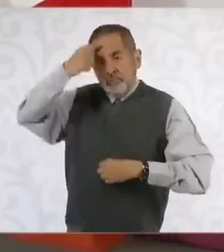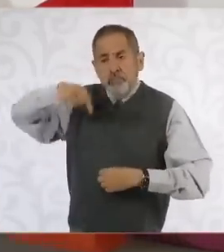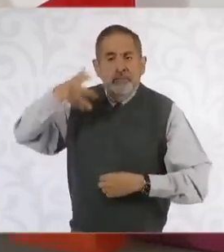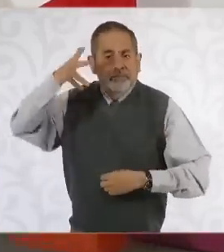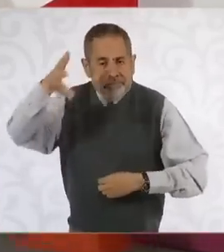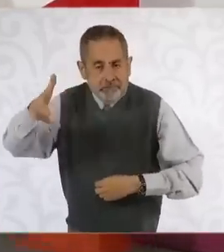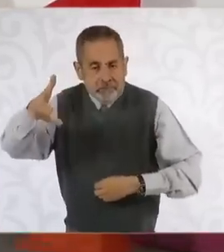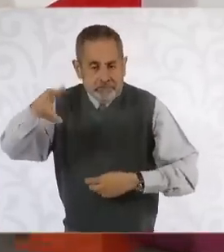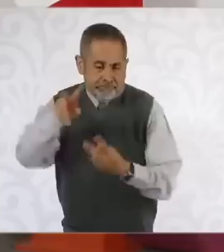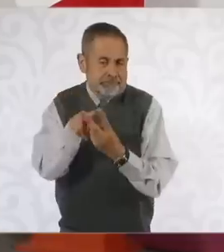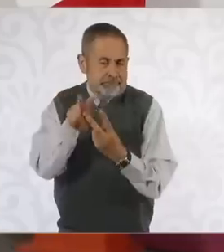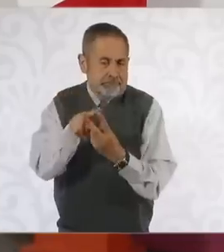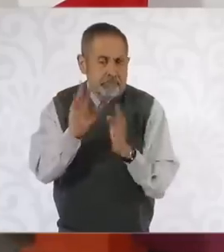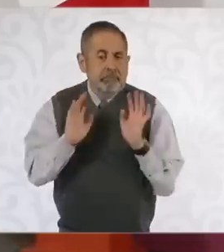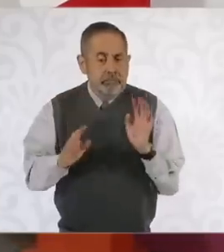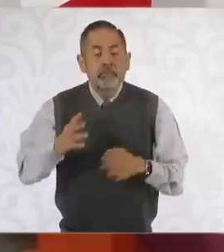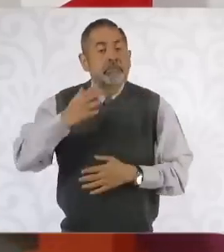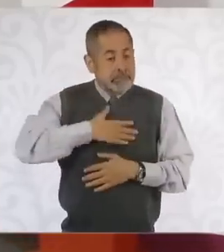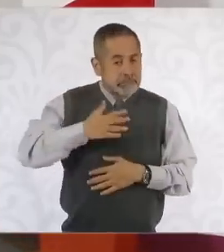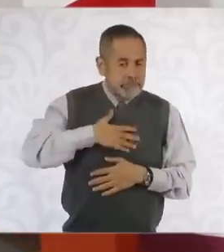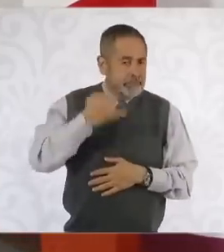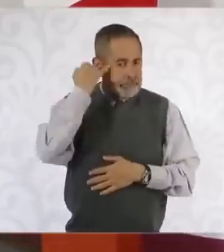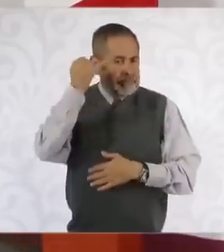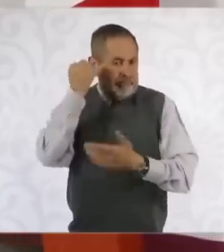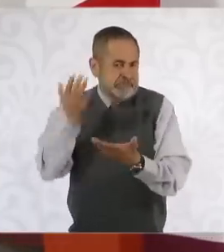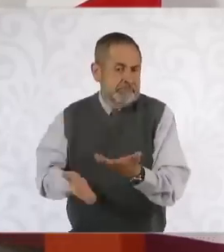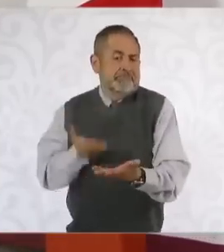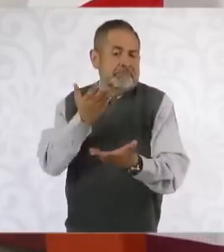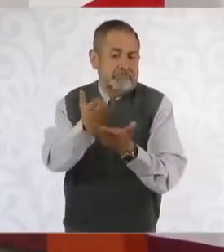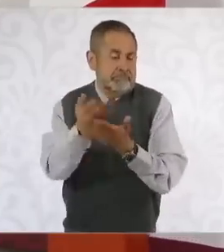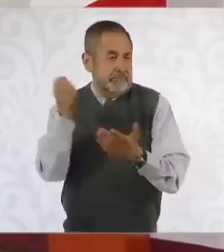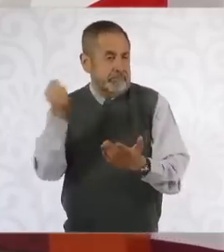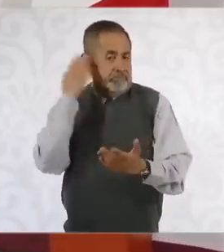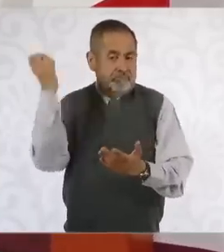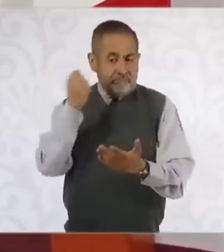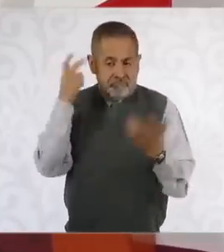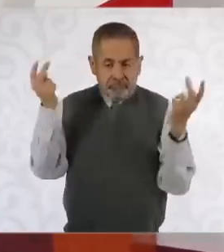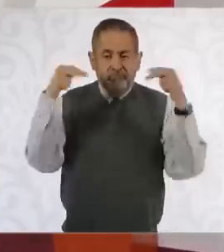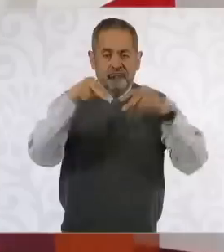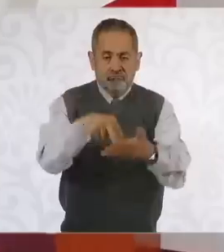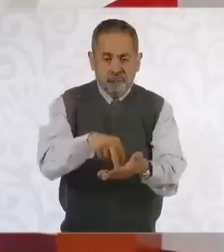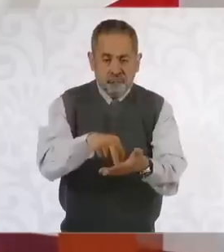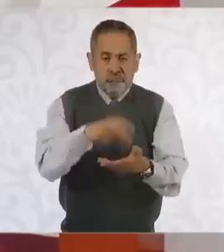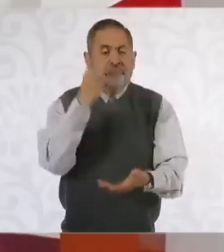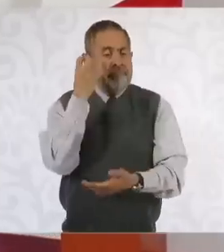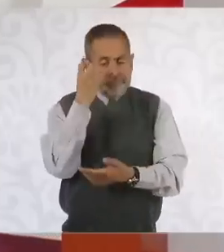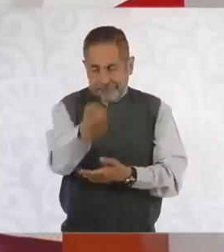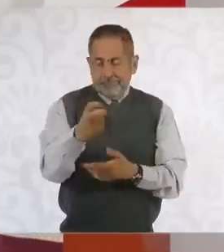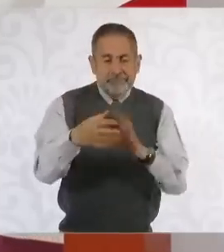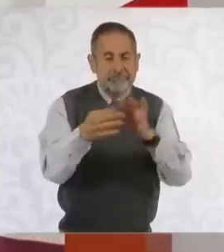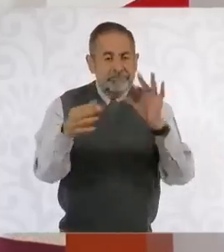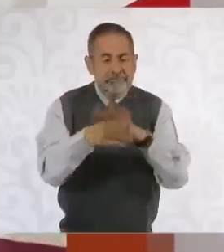pero es destinar un porcentaje a un programa que sería el programa histórico de reforestación en el